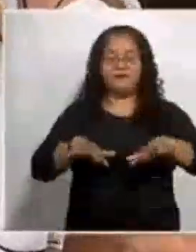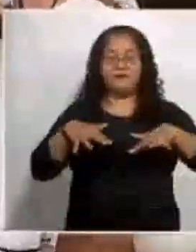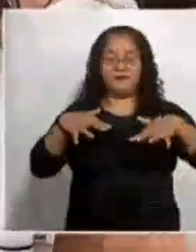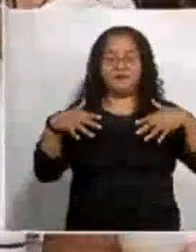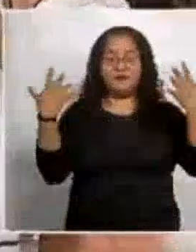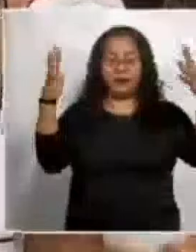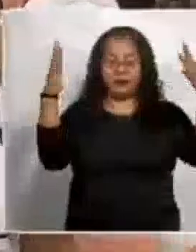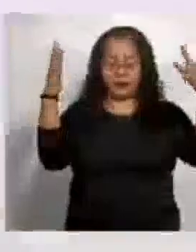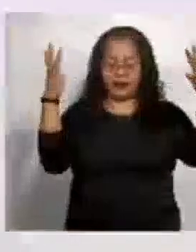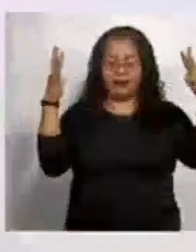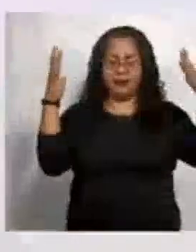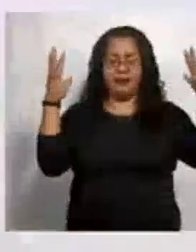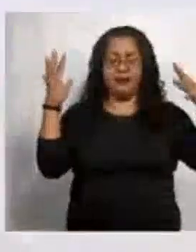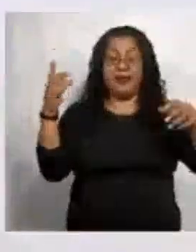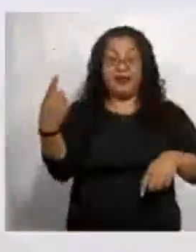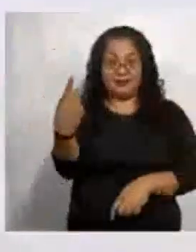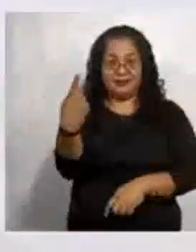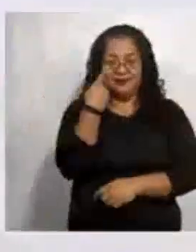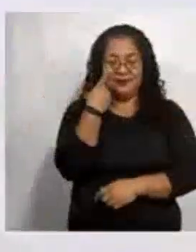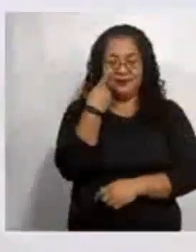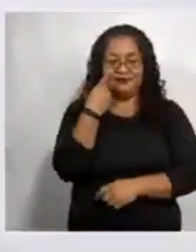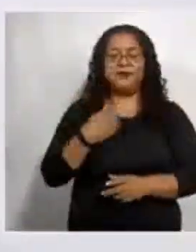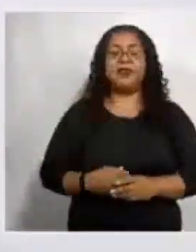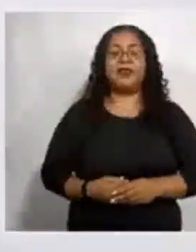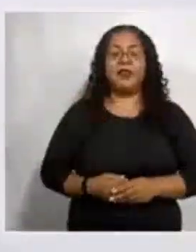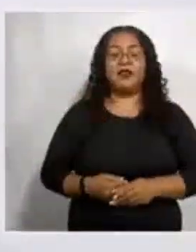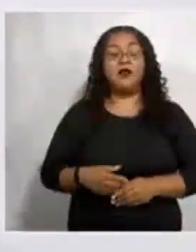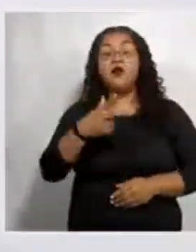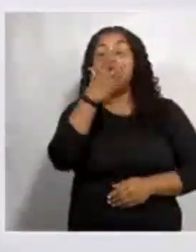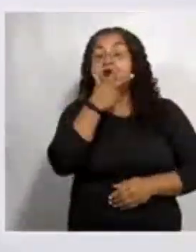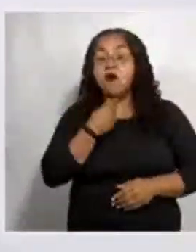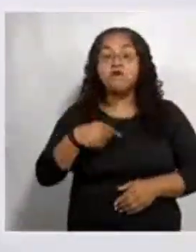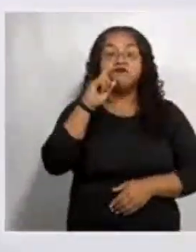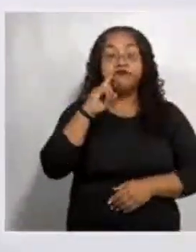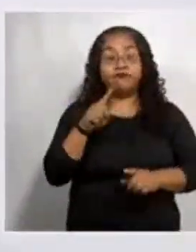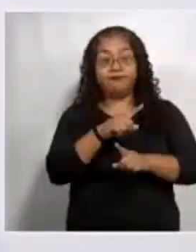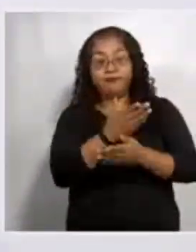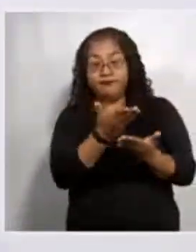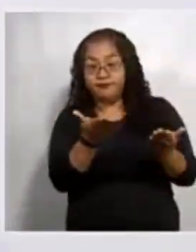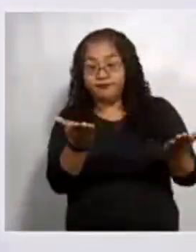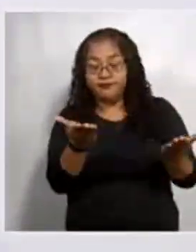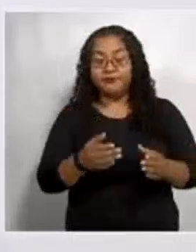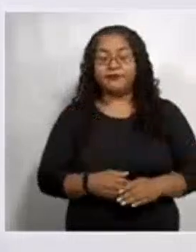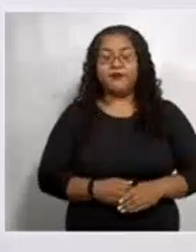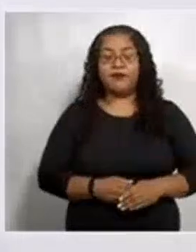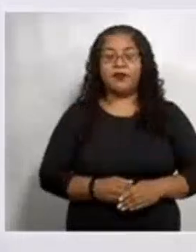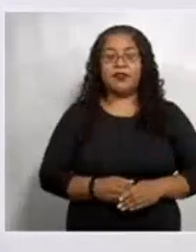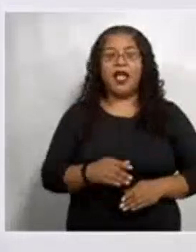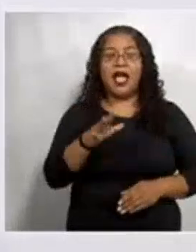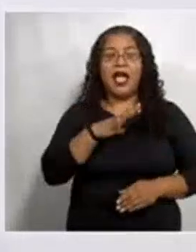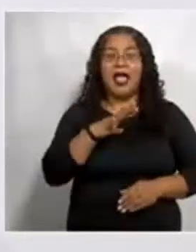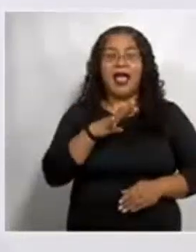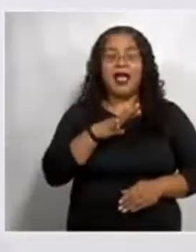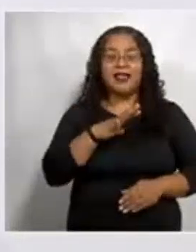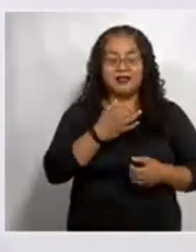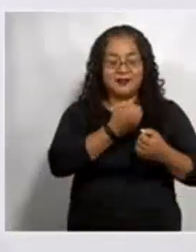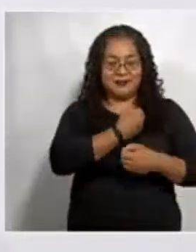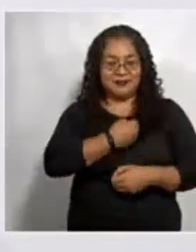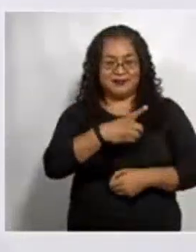Fíjense, ellos y ellas, porque hay una parte de la salud que es en las clínicas,